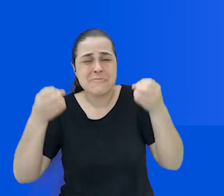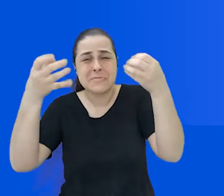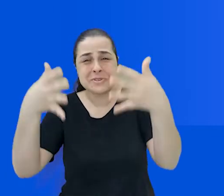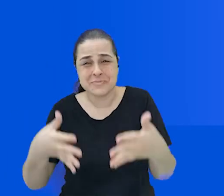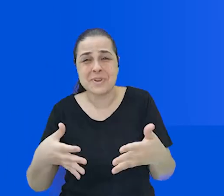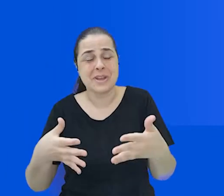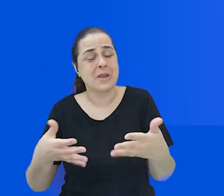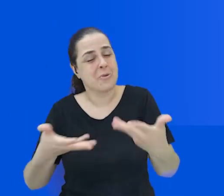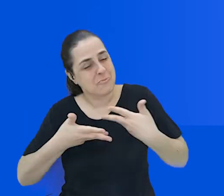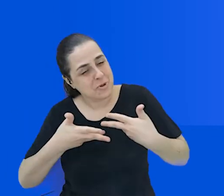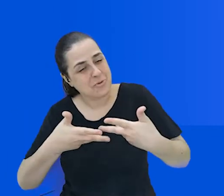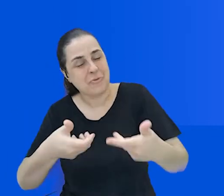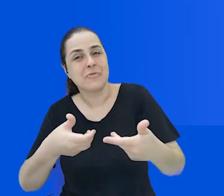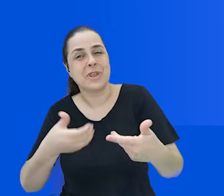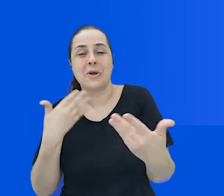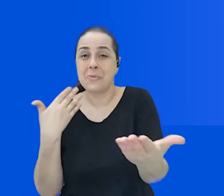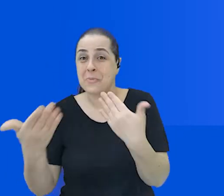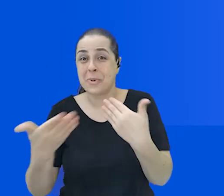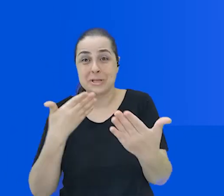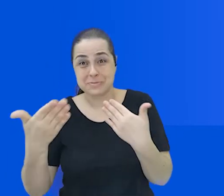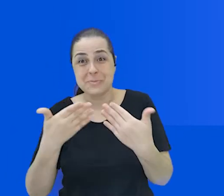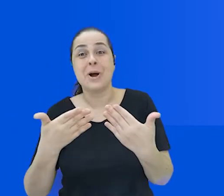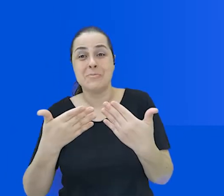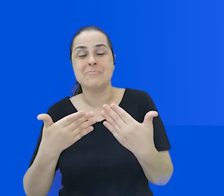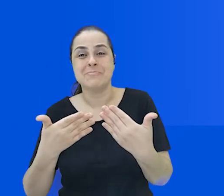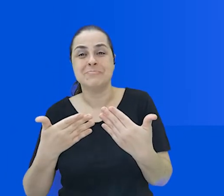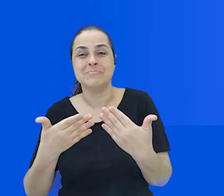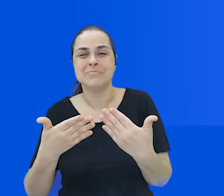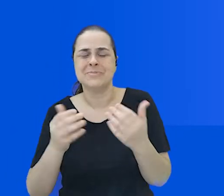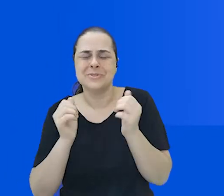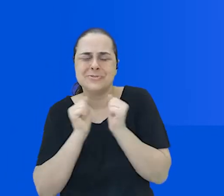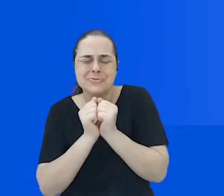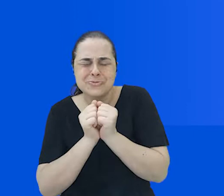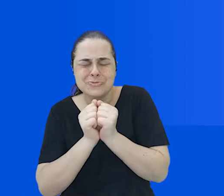para fazer parte dessa roda e mais do que isso, sentar bem pertinho.